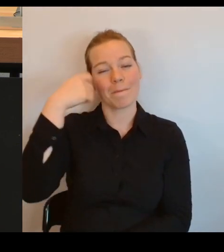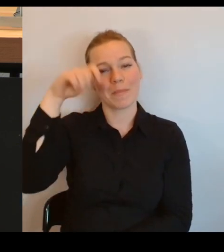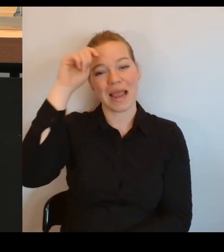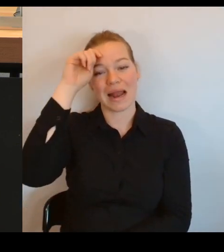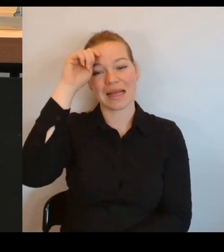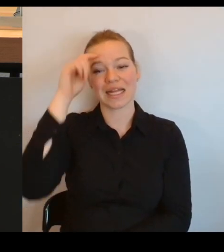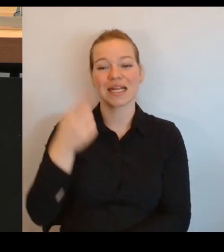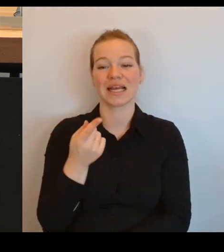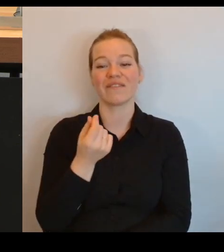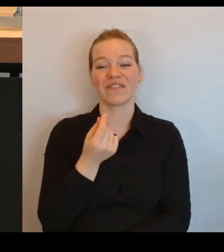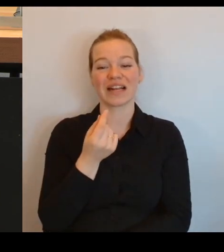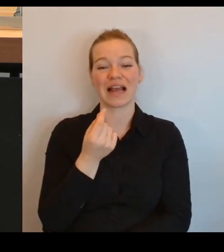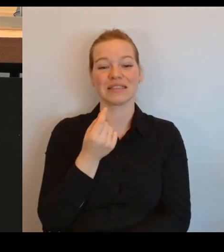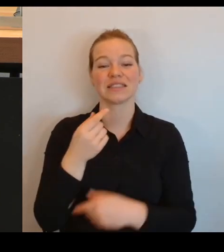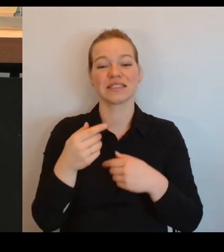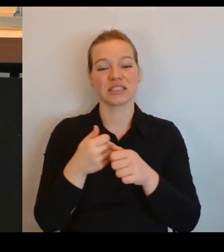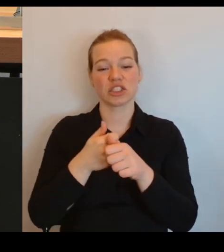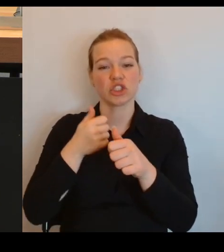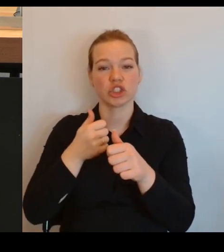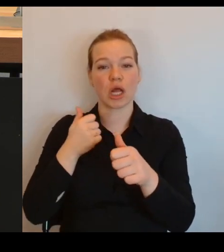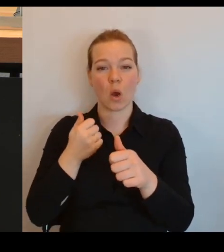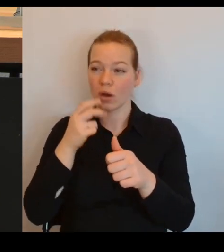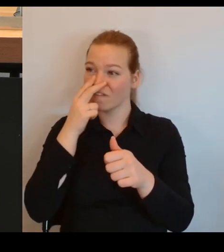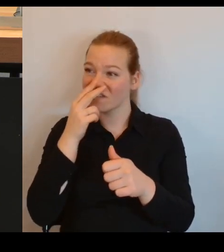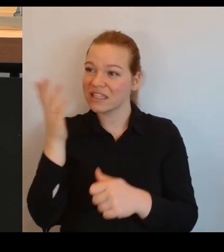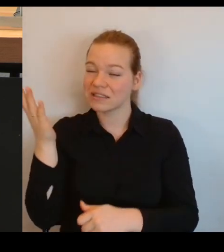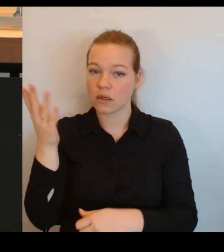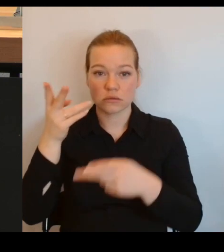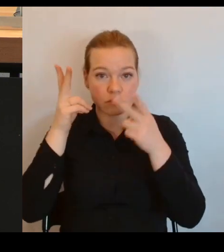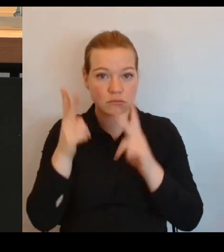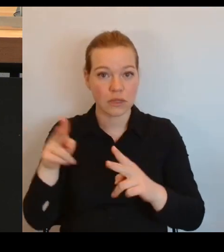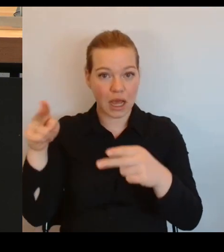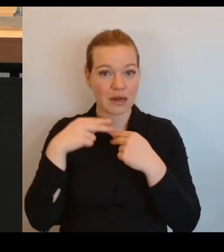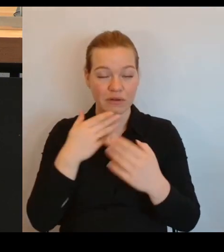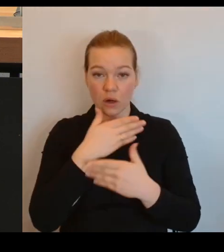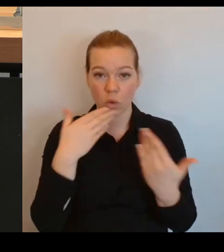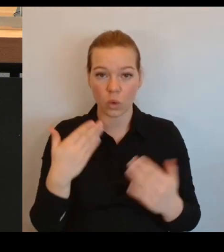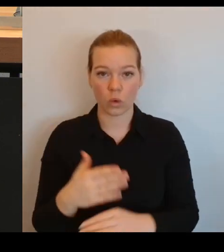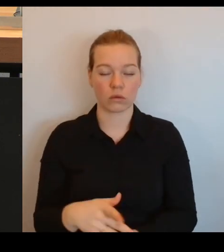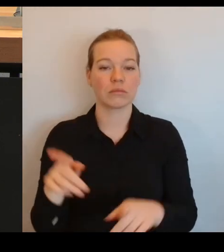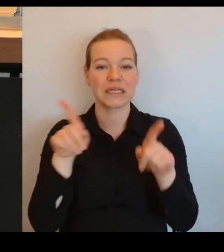gesperrte Brücken, vernagelte Fenster in Polizeigebäuden, verschimmelte Klassenzimmer usw.